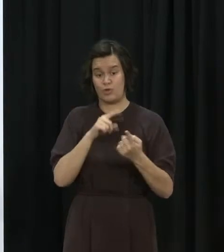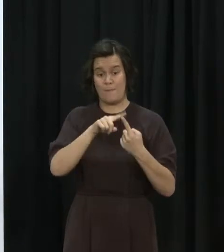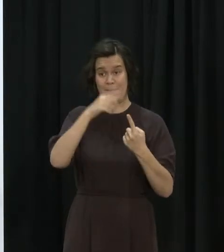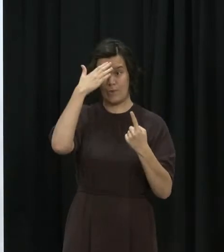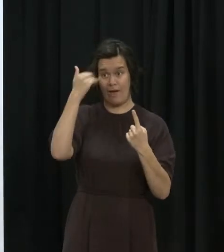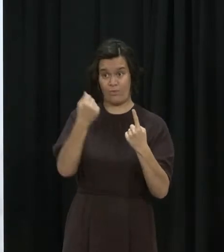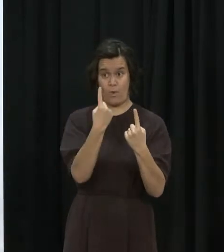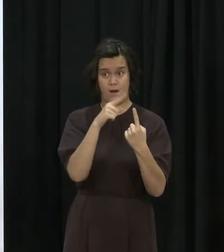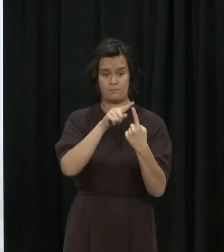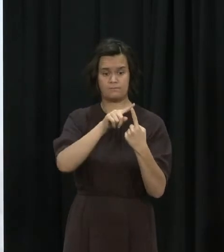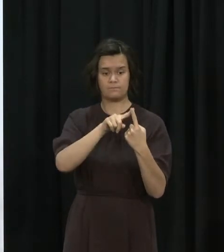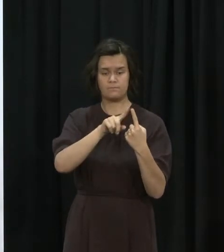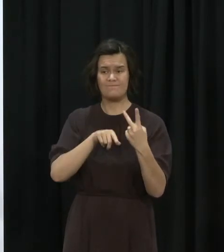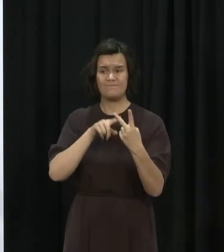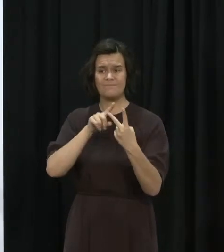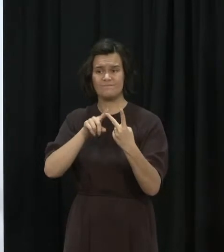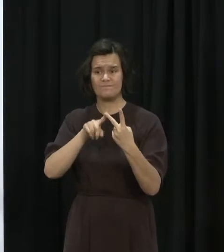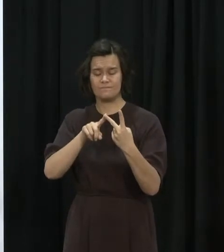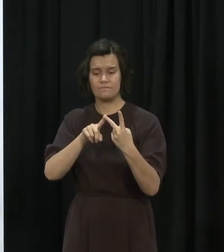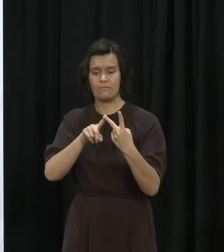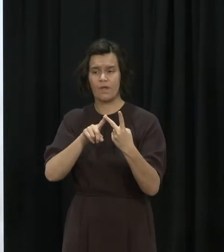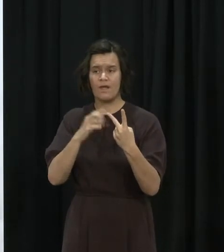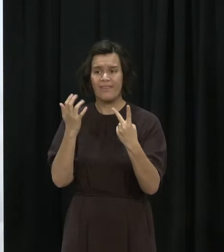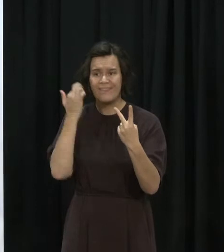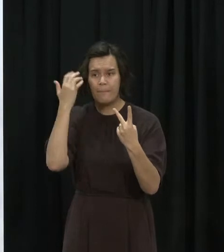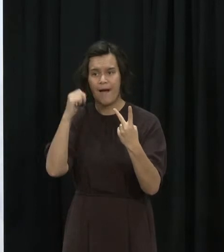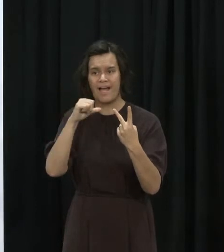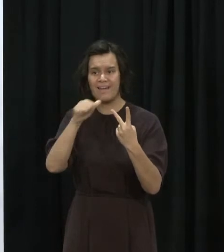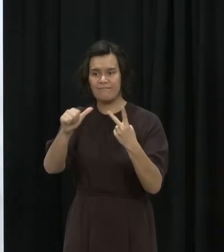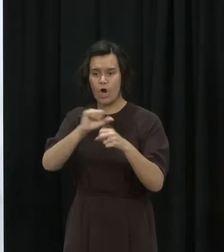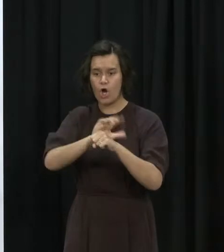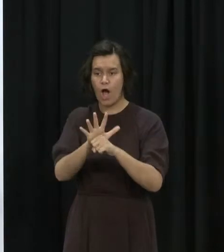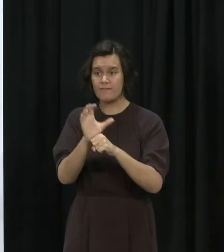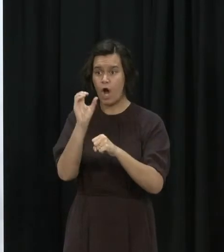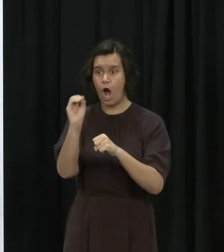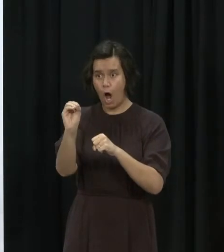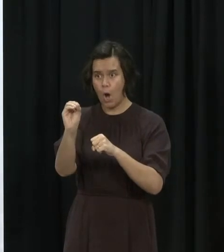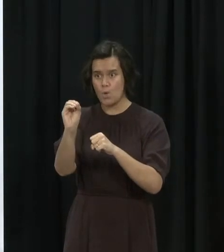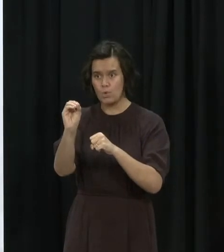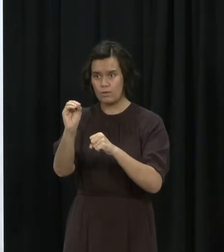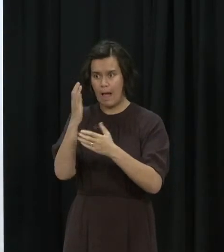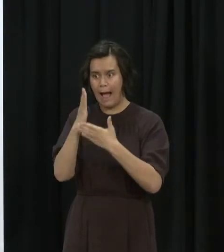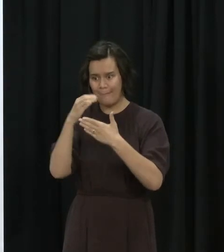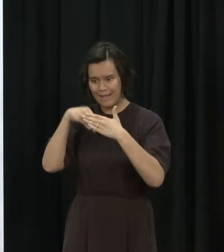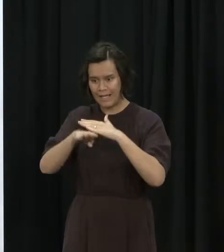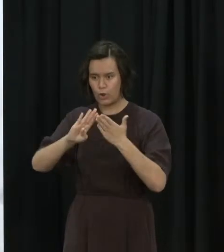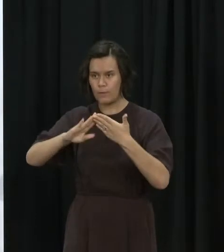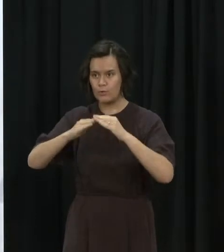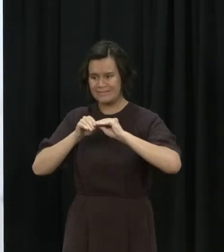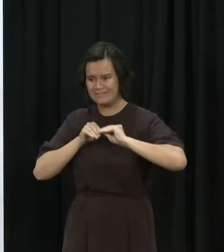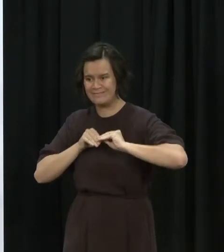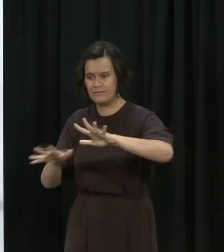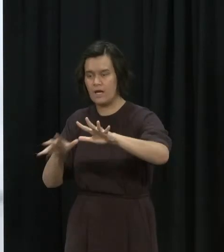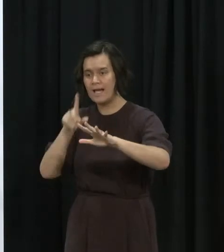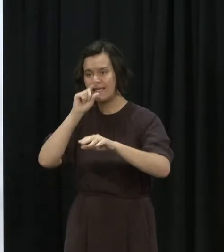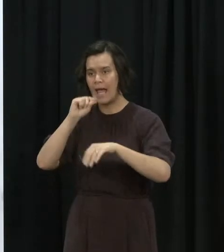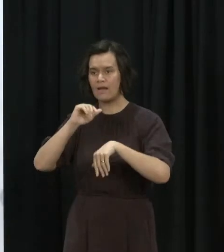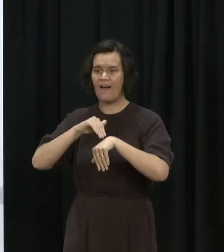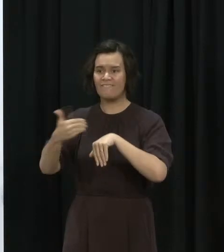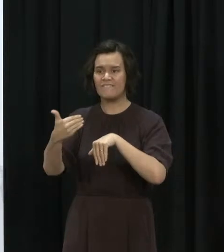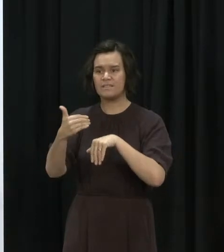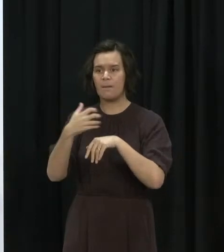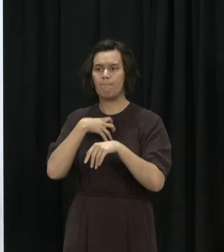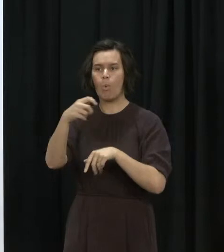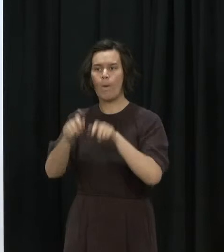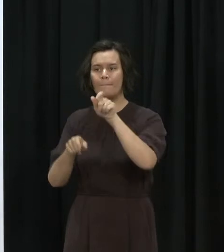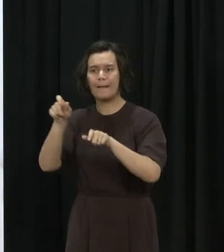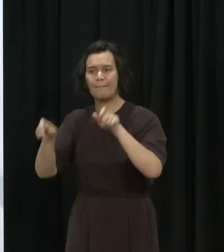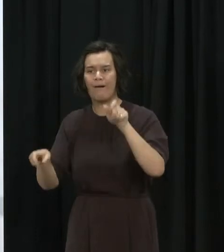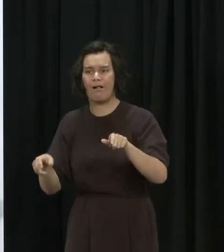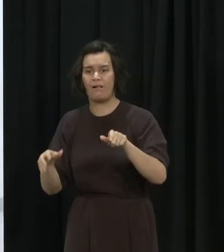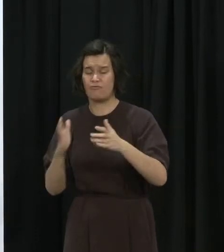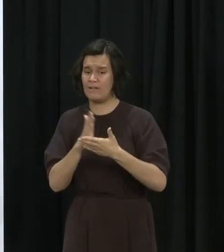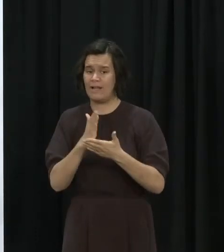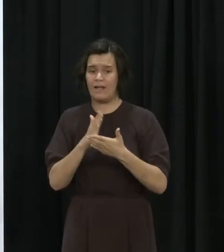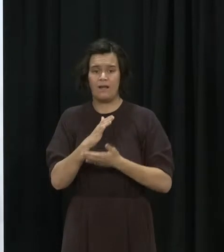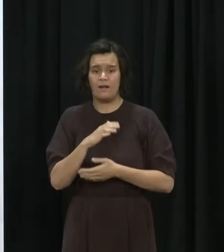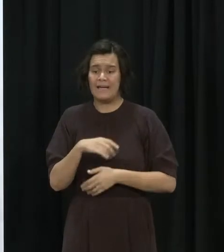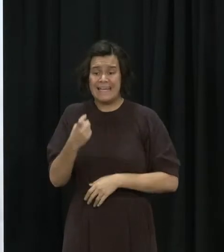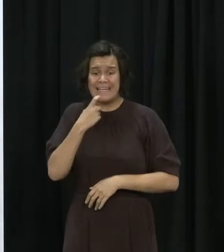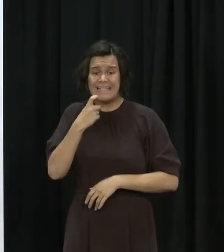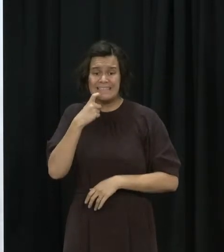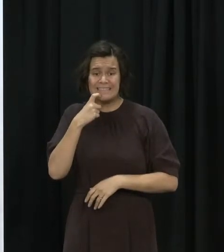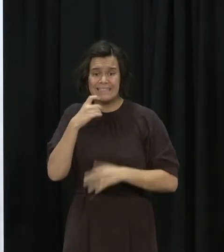tangata e noho ana ki nga waahi